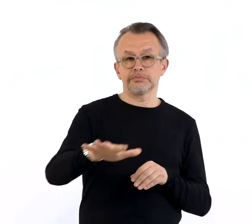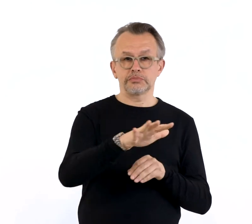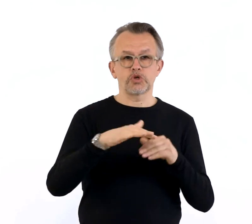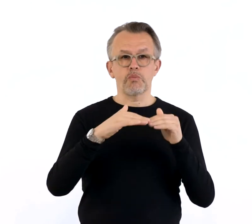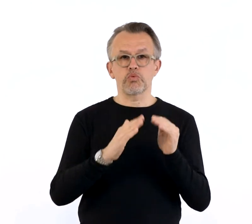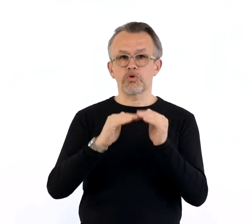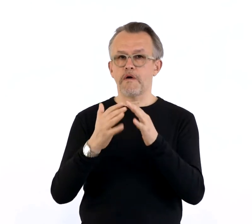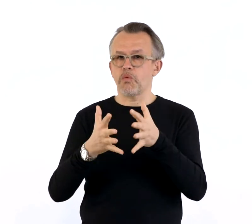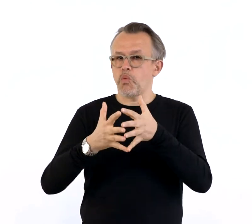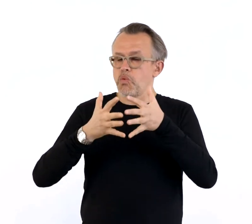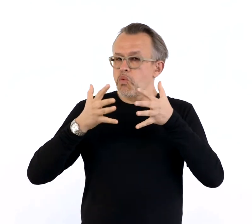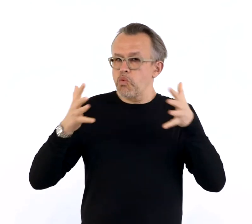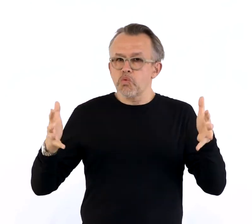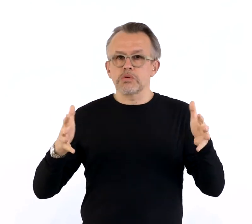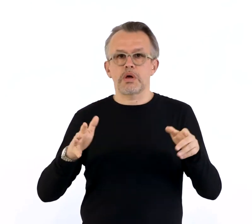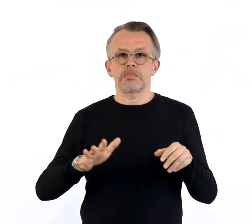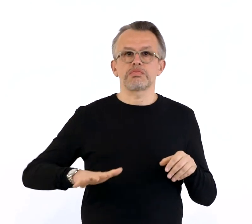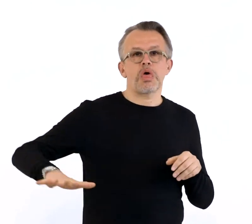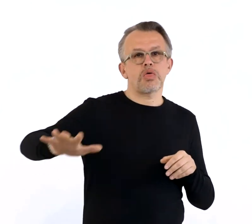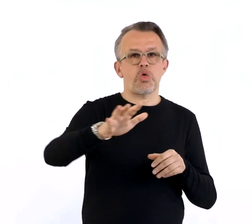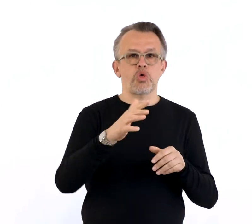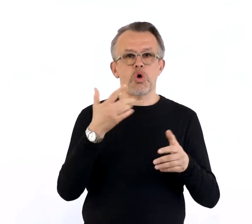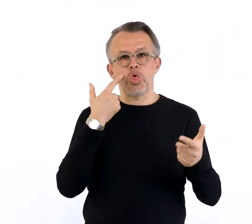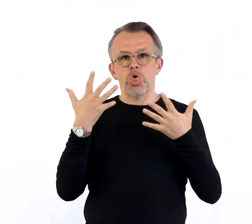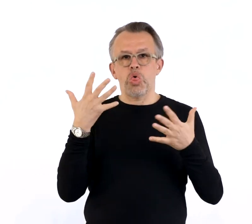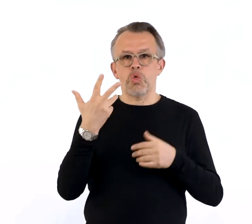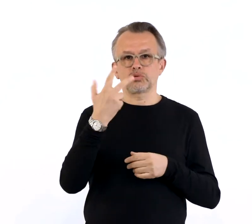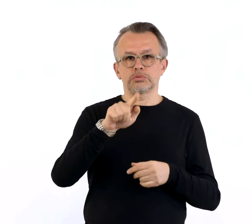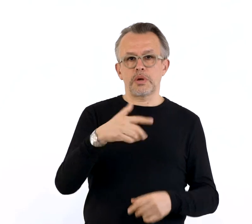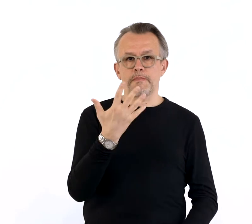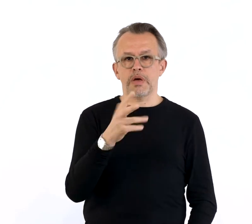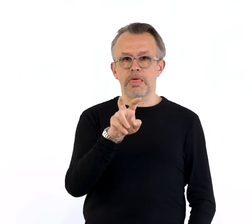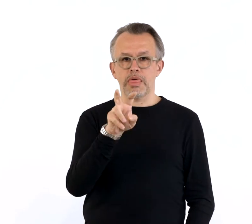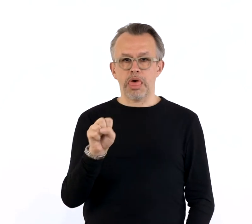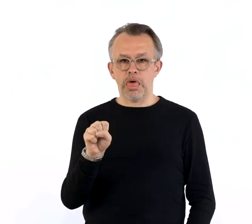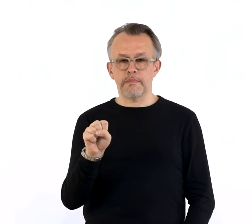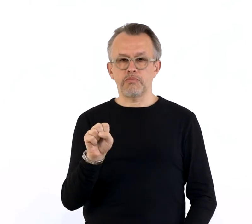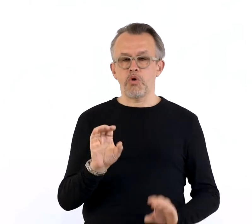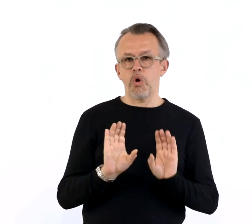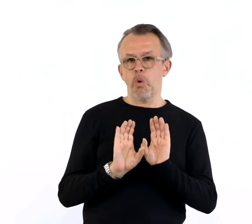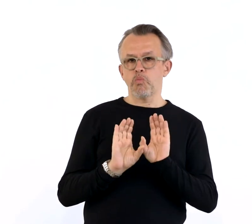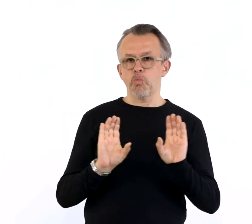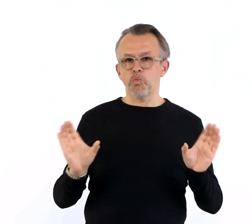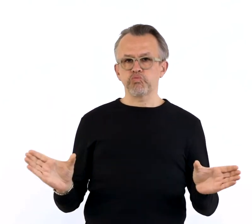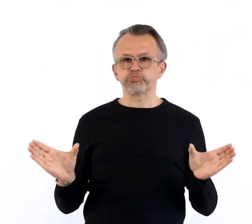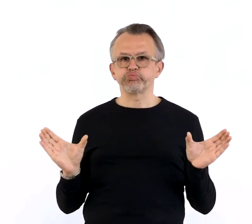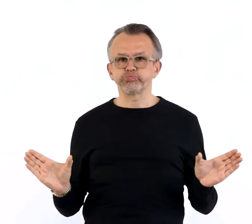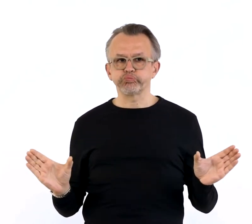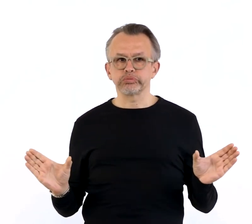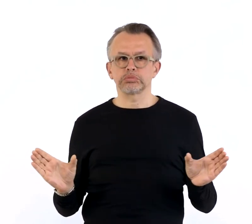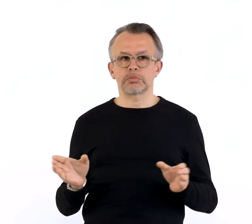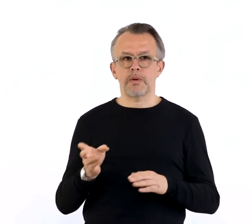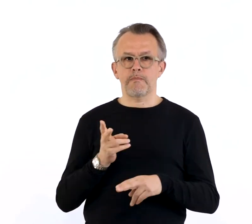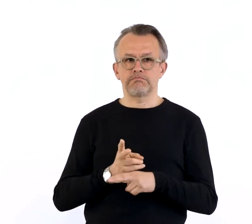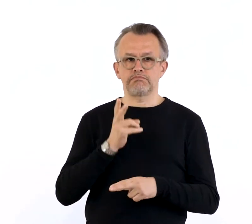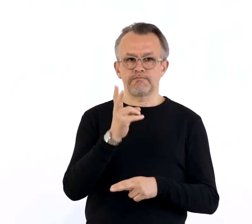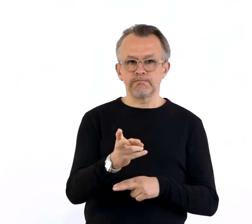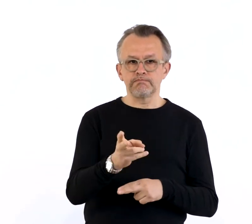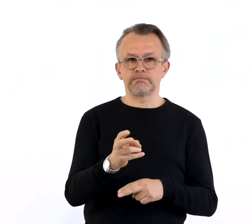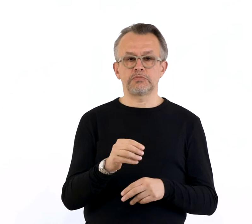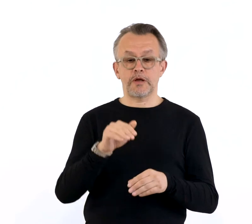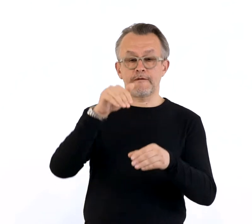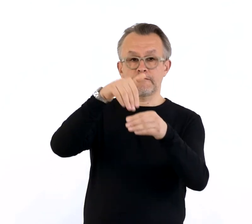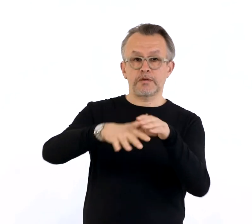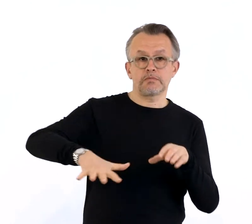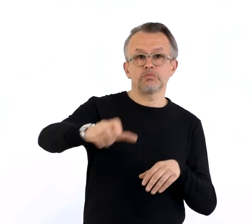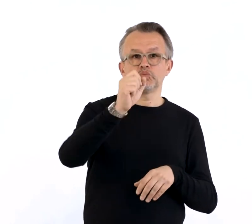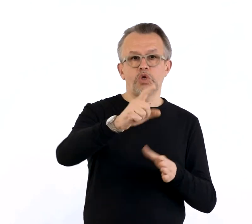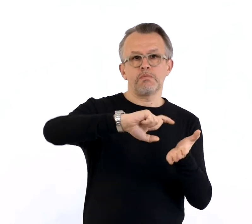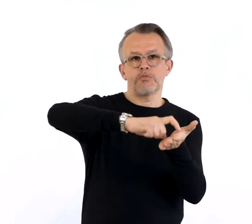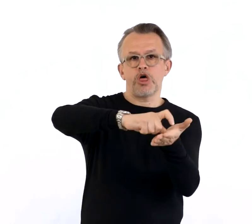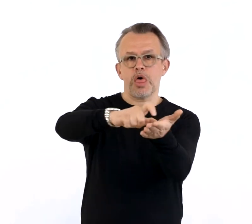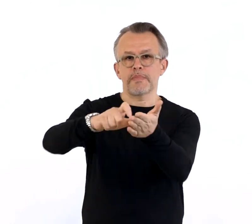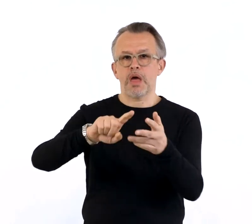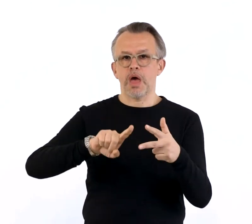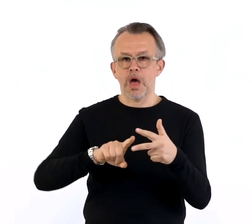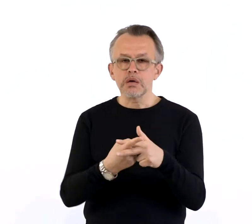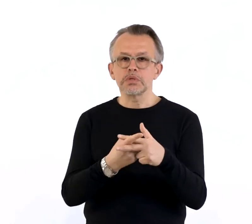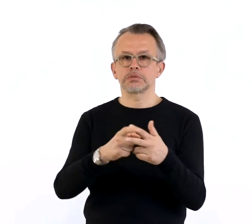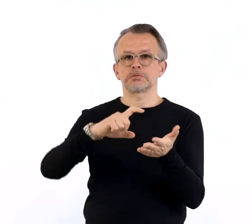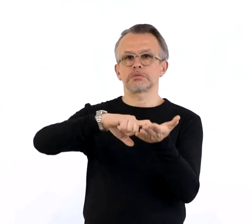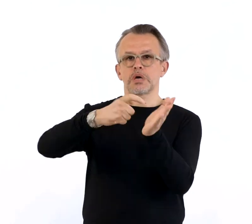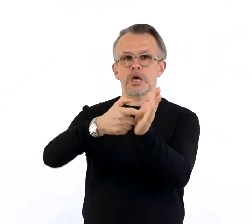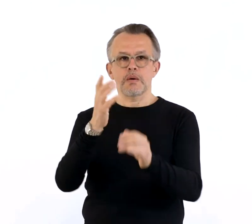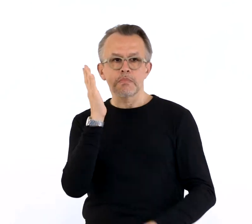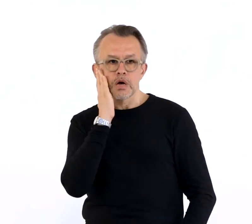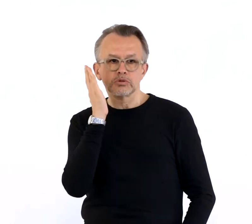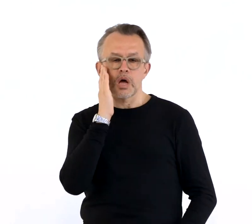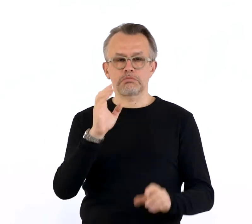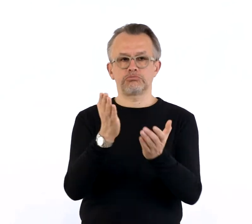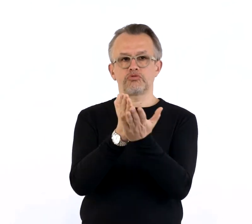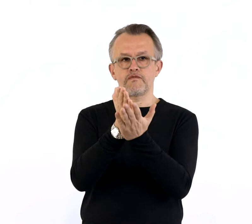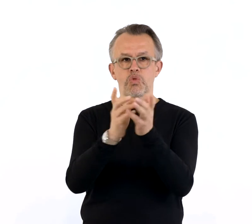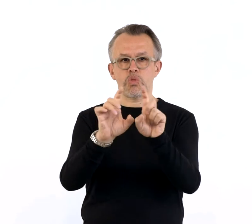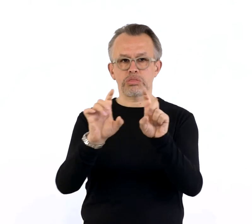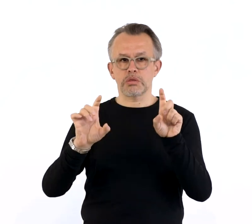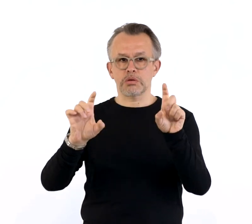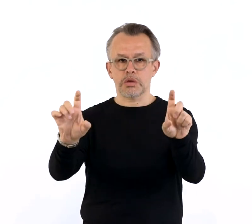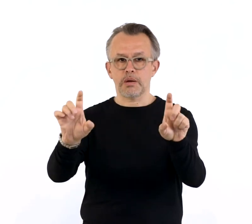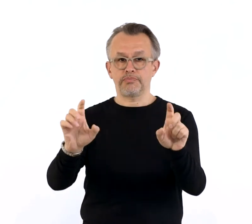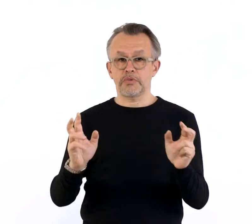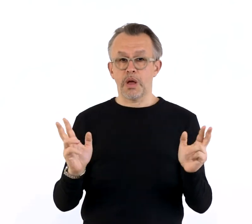Była to ogromna budowla zajmująca około 3,5 ha z grubym murem, z wejściową bramą i pomieszczeniami administracyjnymi, salami mieszkalnymi, świątynią itp.